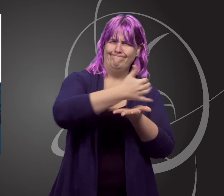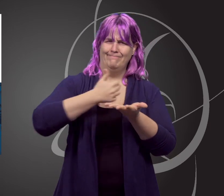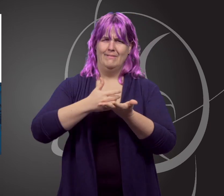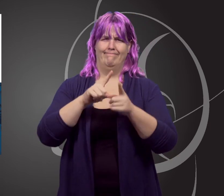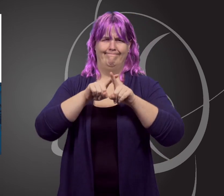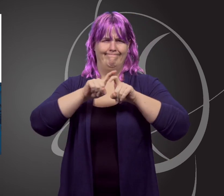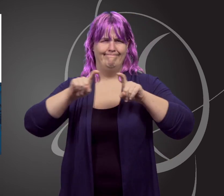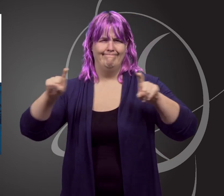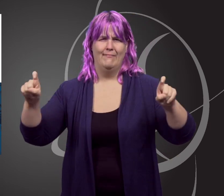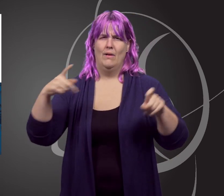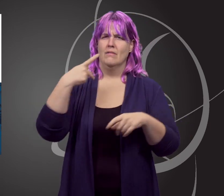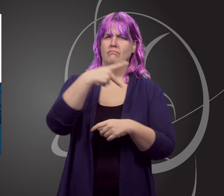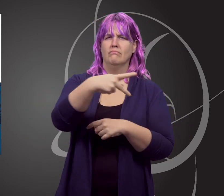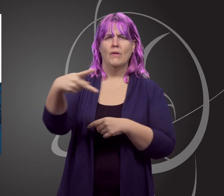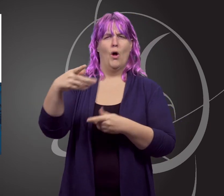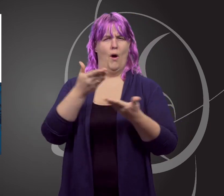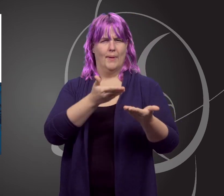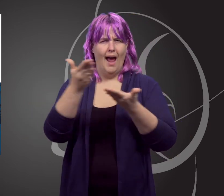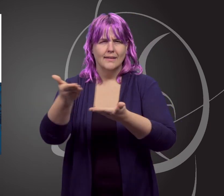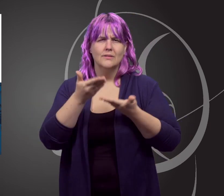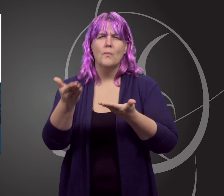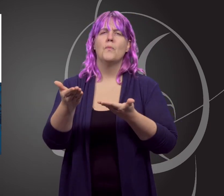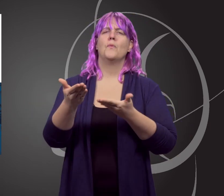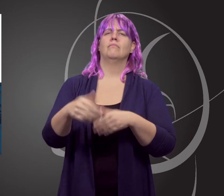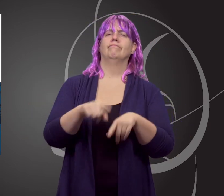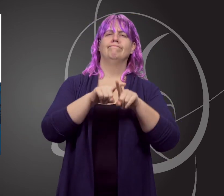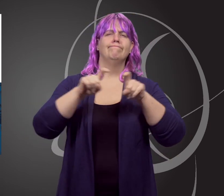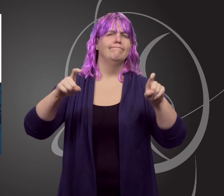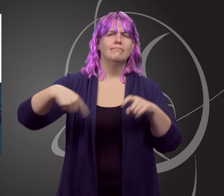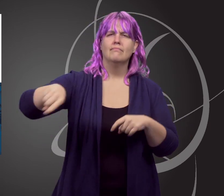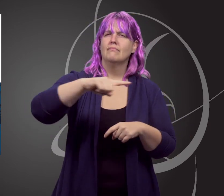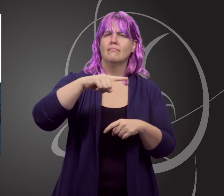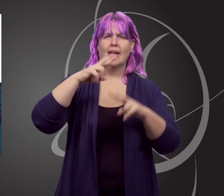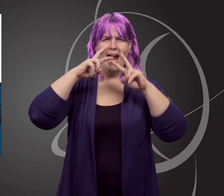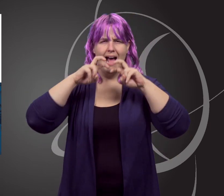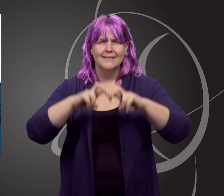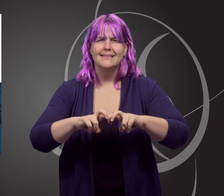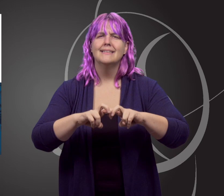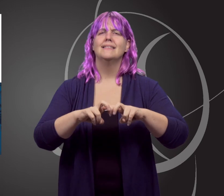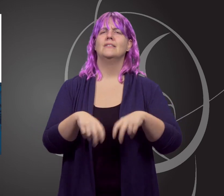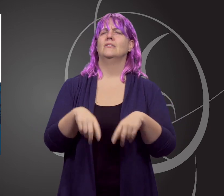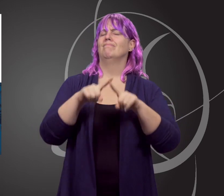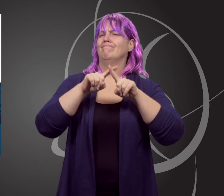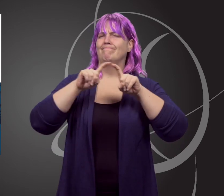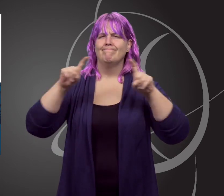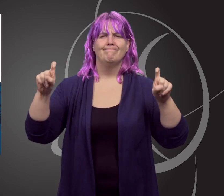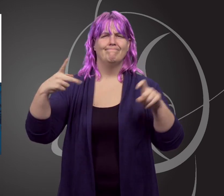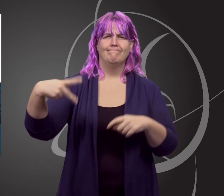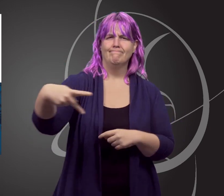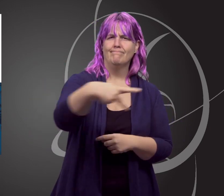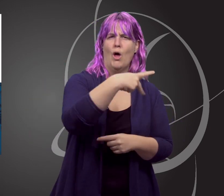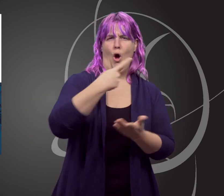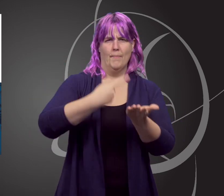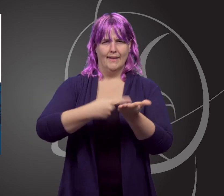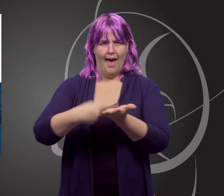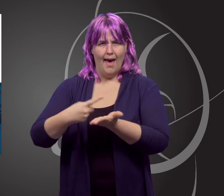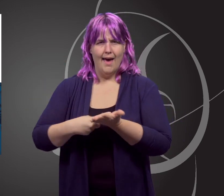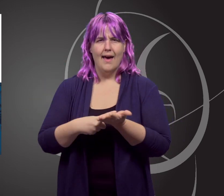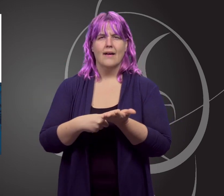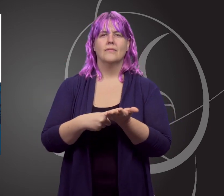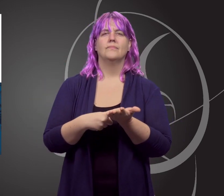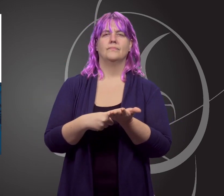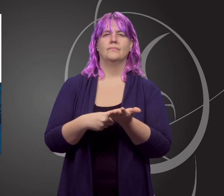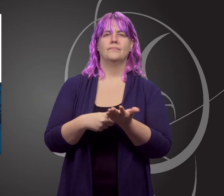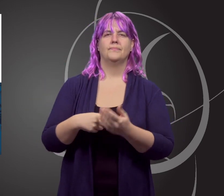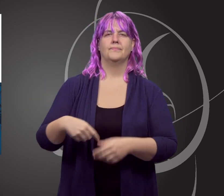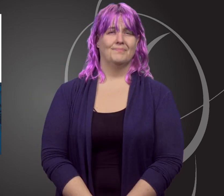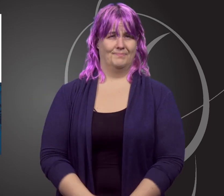afin de recueillir leurs recommandations, leurs analyses, et leurs commentaires.